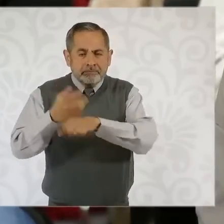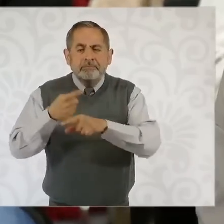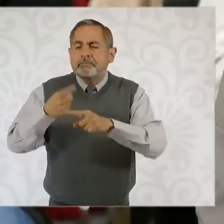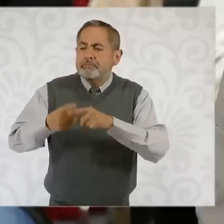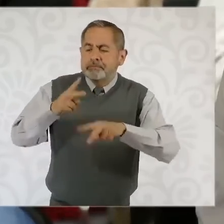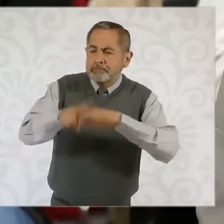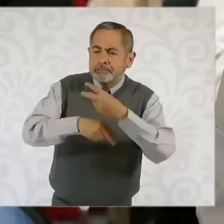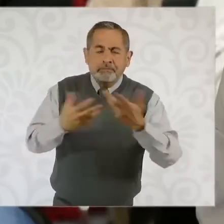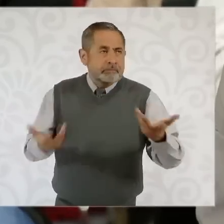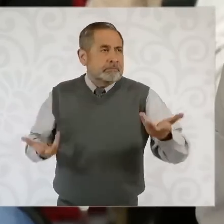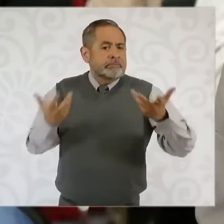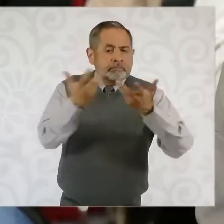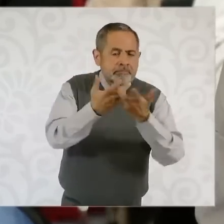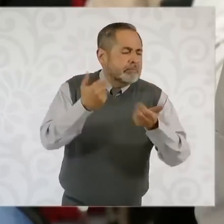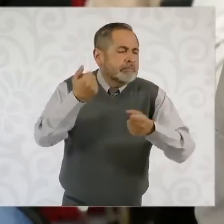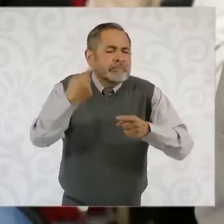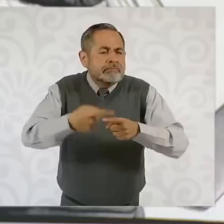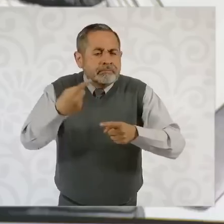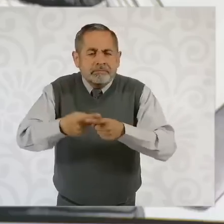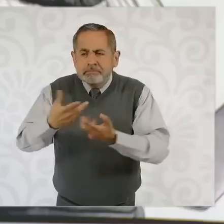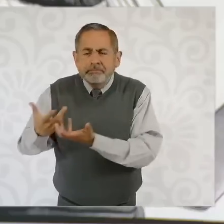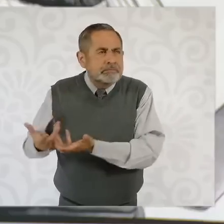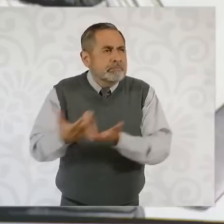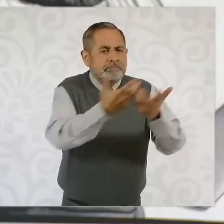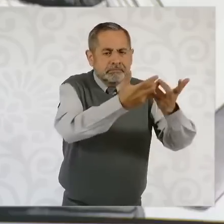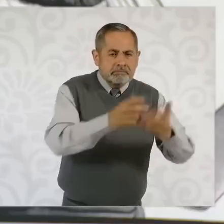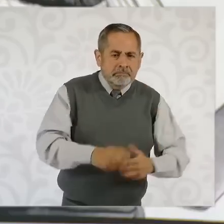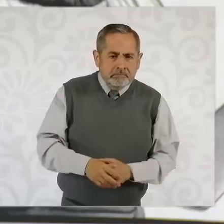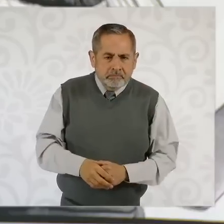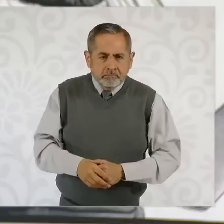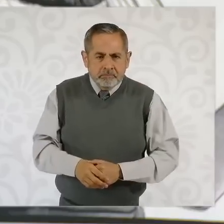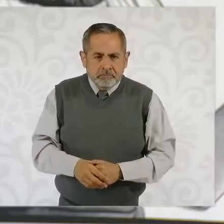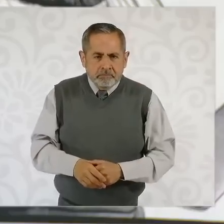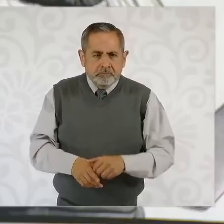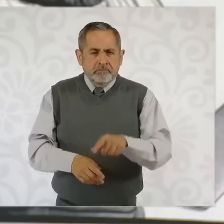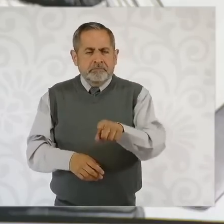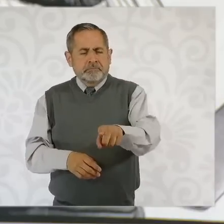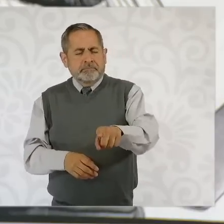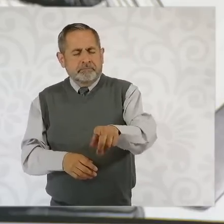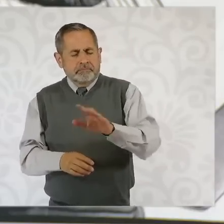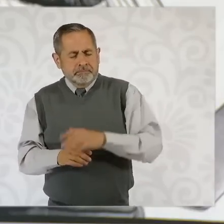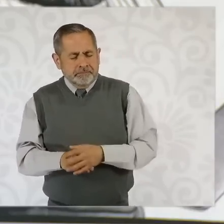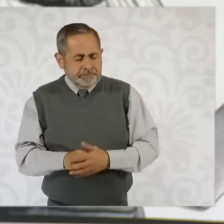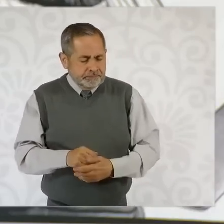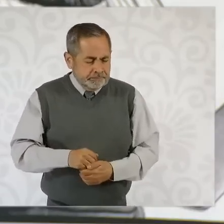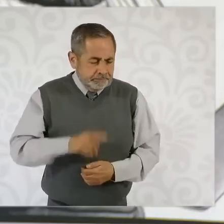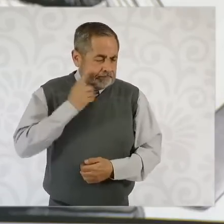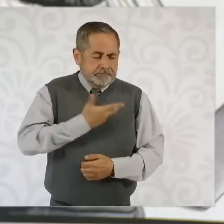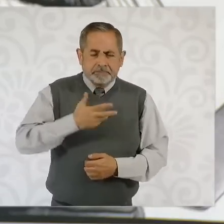ser directamente Sí es que no me quedé con el gabinete de seguridad en las mañanas eh Sí